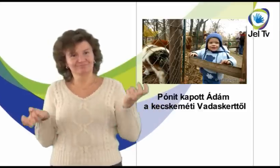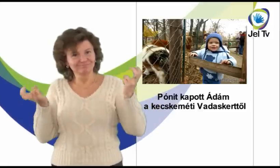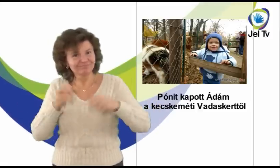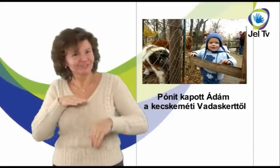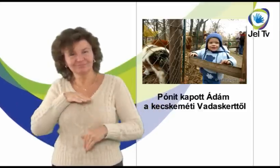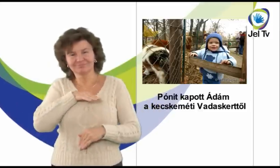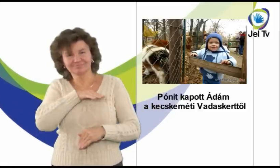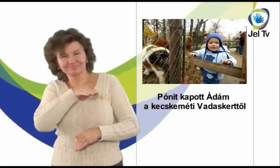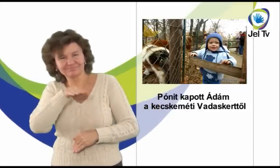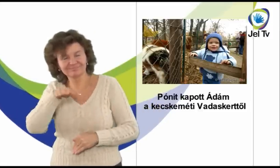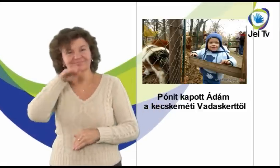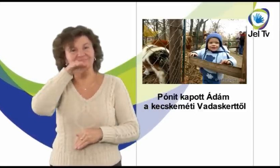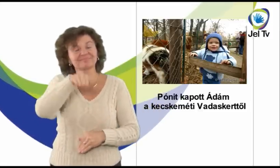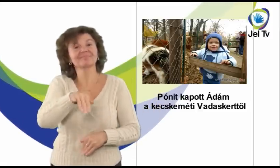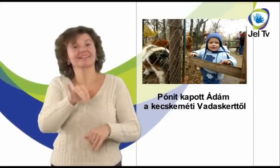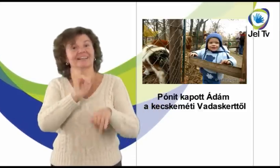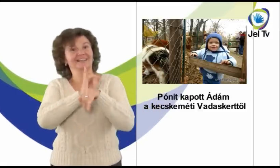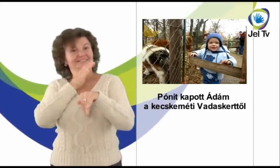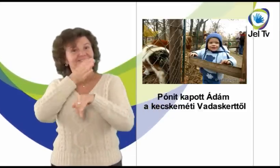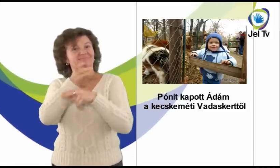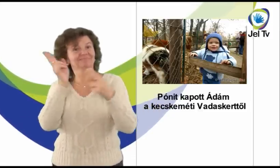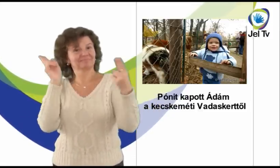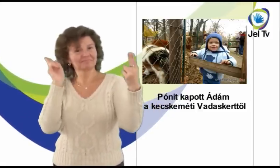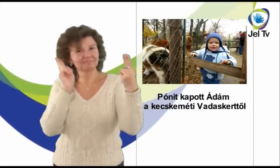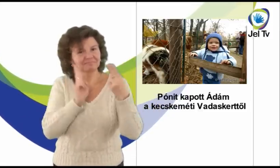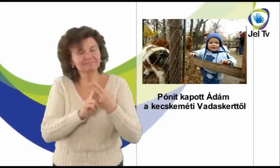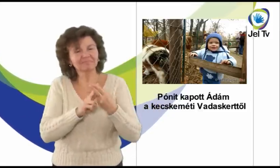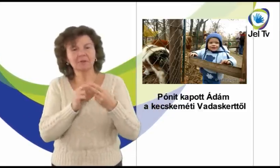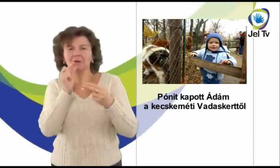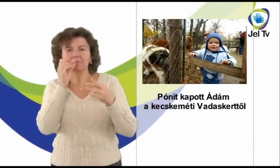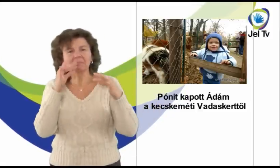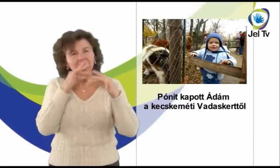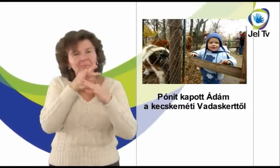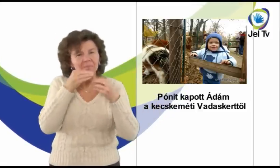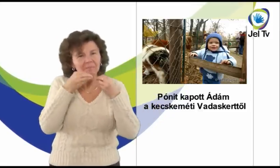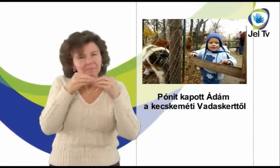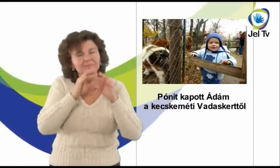Autóba ülve elmentek az állatkertbe ahol találkoztak a vadaspark igazgatójával.